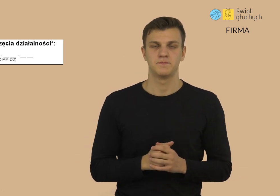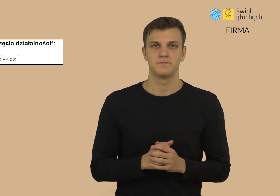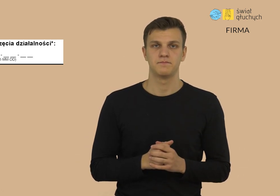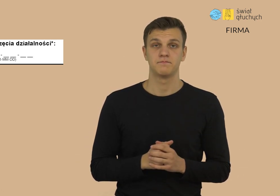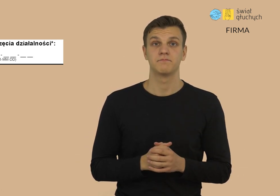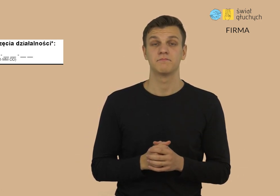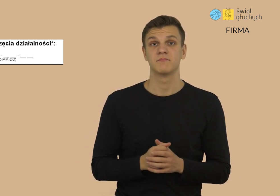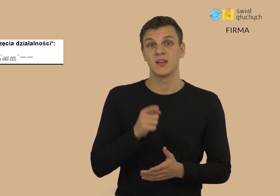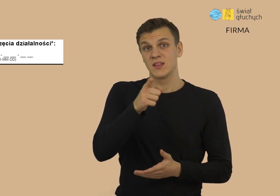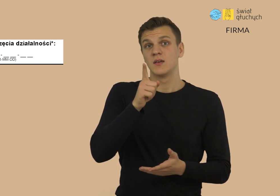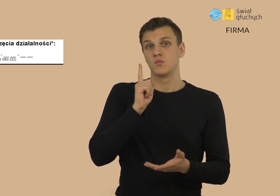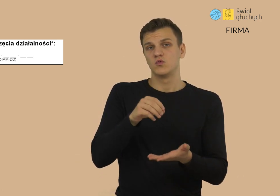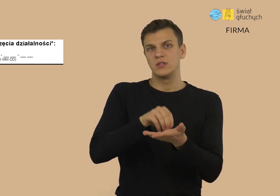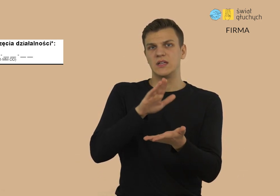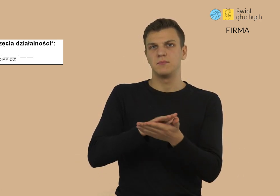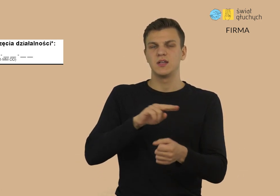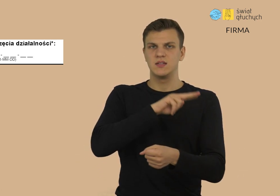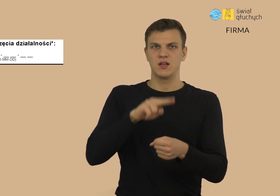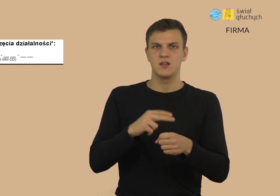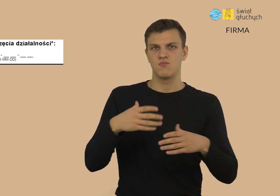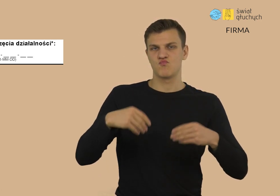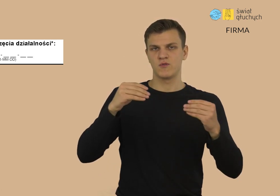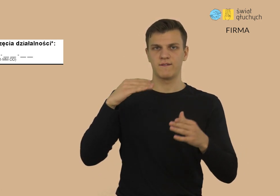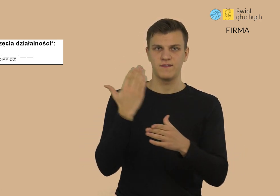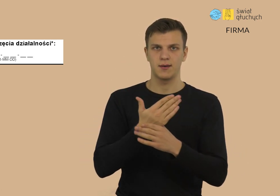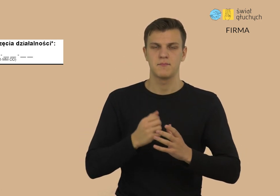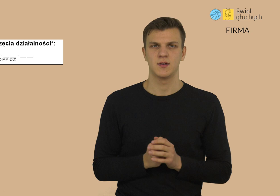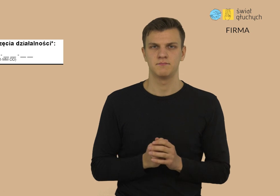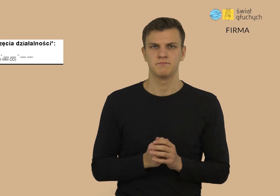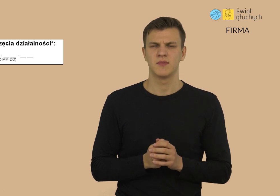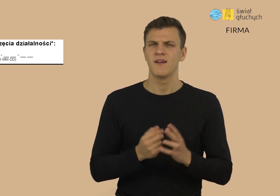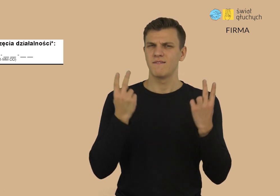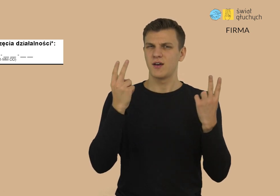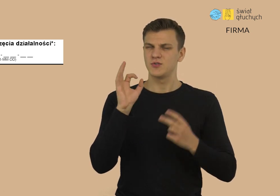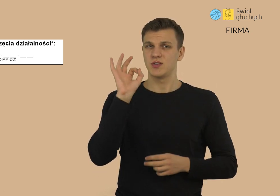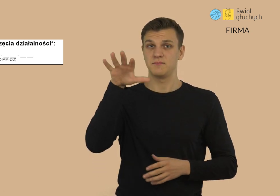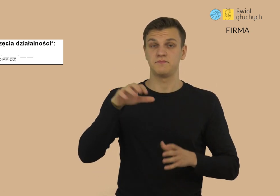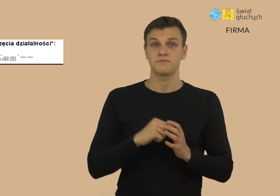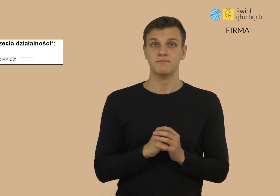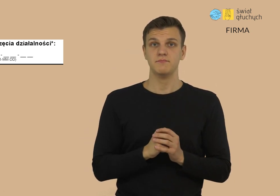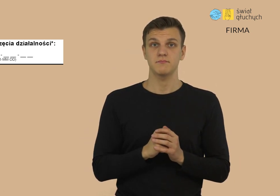Masz obowiązek podać faktyczną datę rozpoczęcia zakładanej działalności gospodarczej. Ważne.